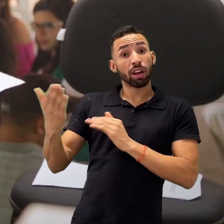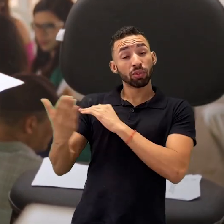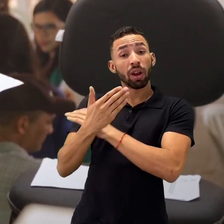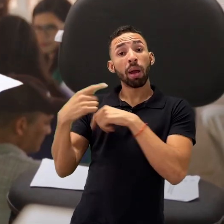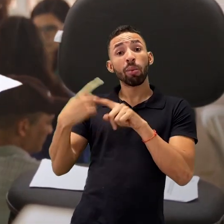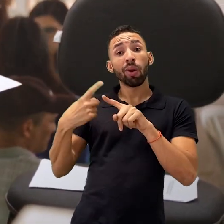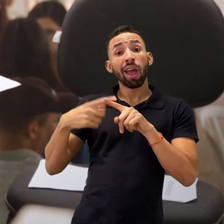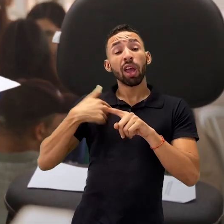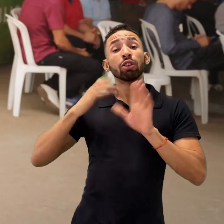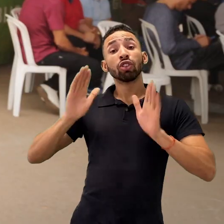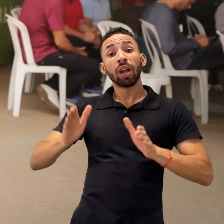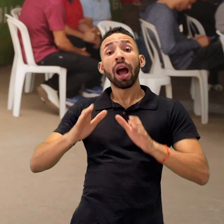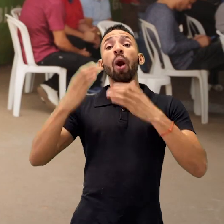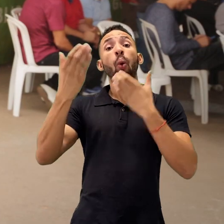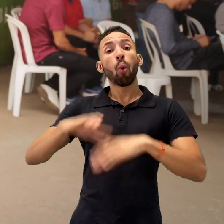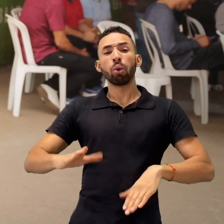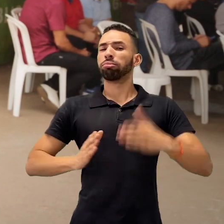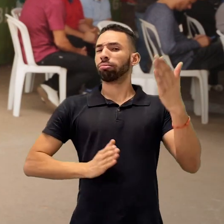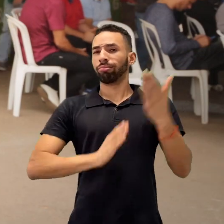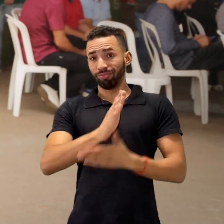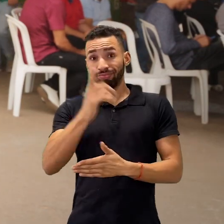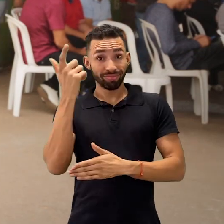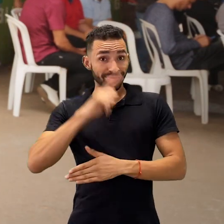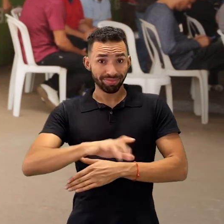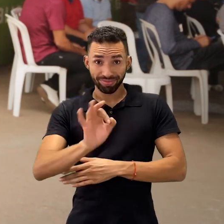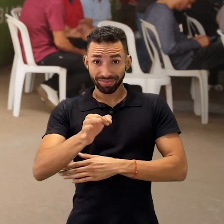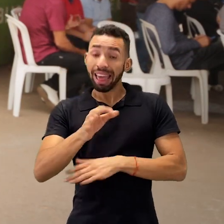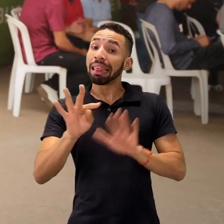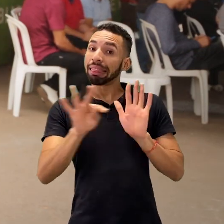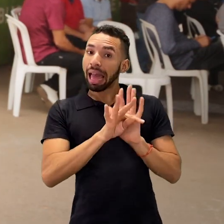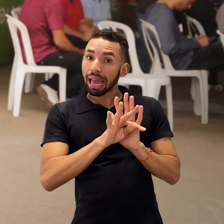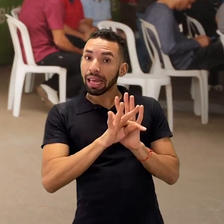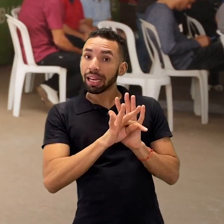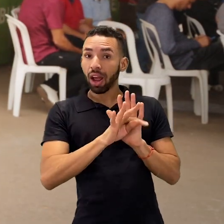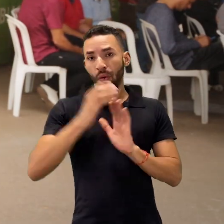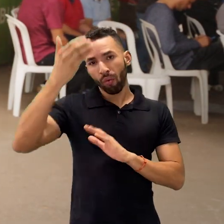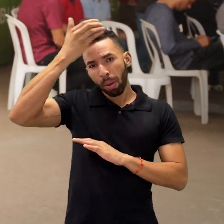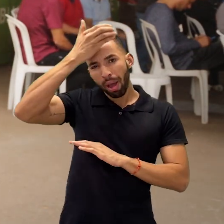eu já passei no concurso público como técnica de enfermagem